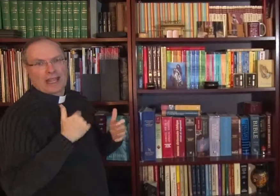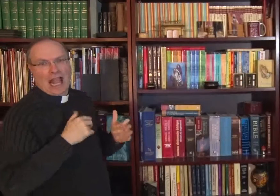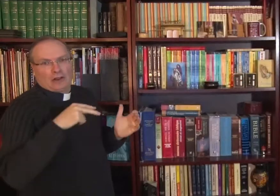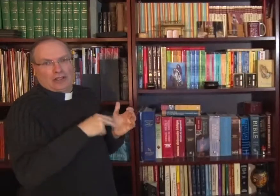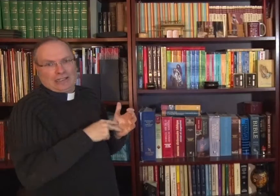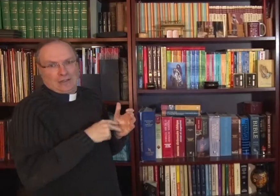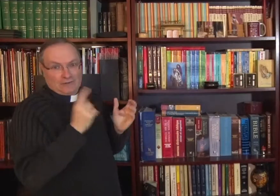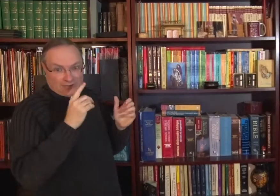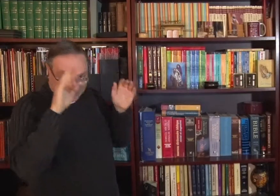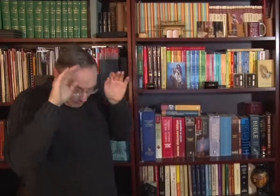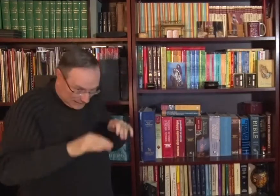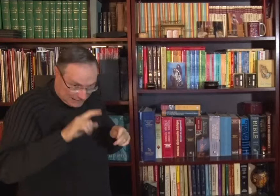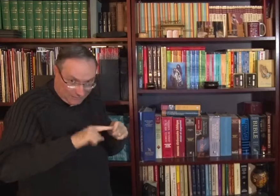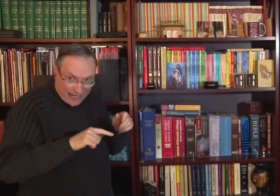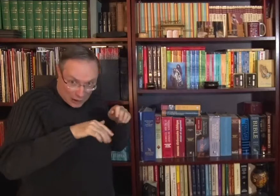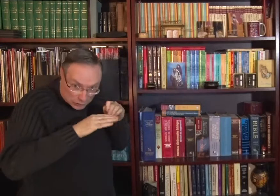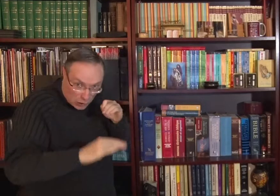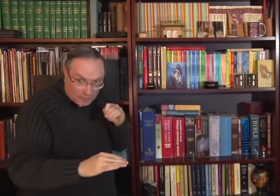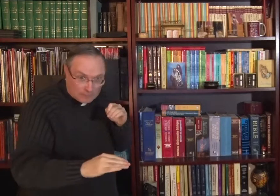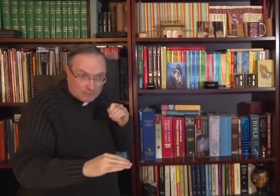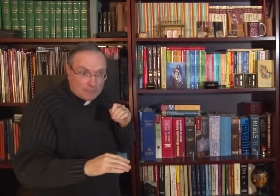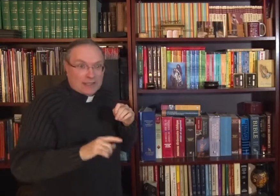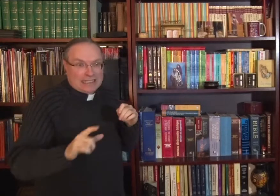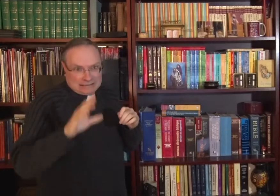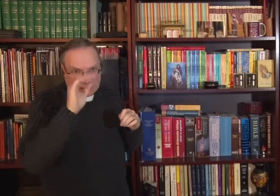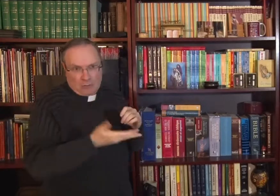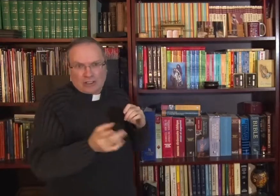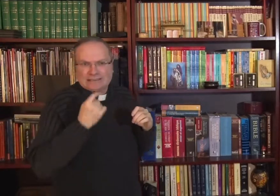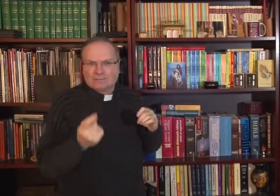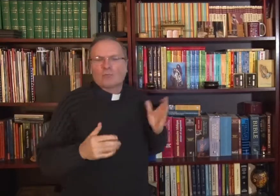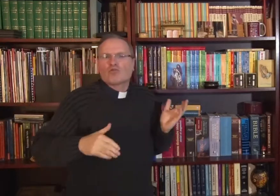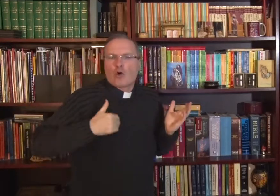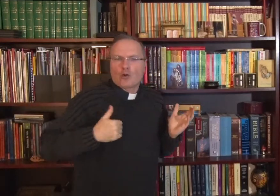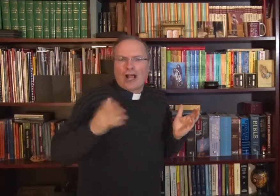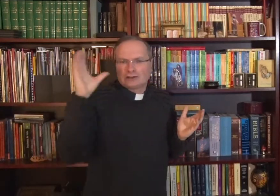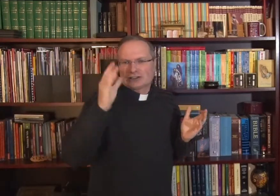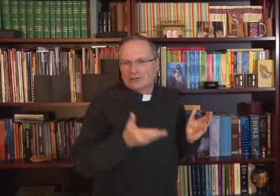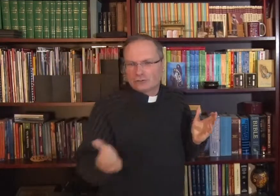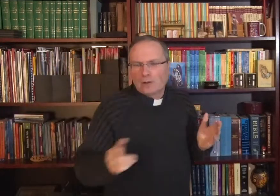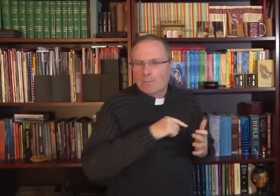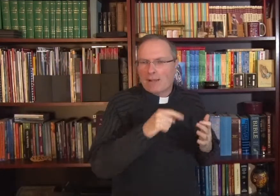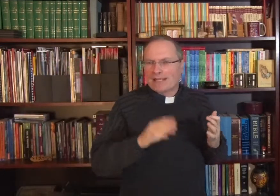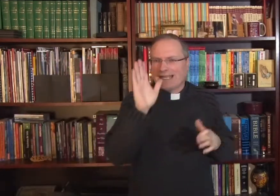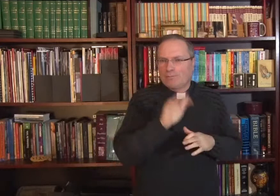elles tenaient le visage baissé vers le sol. Les hommes leur dirent: «Pourquoi cherchez-vous parmi les morts